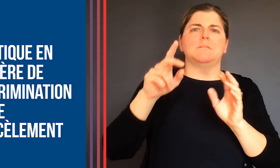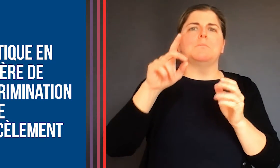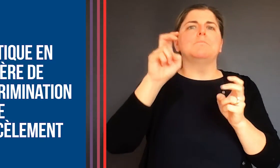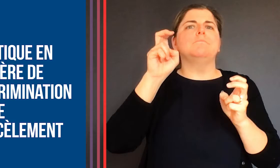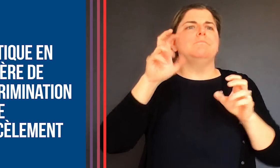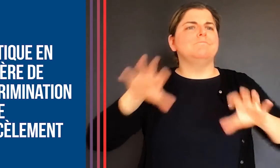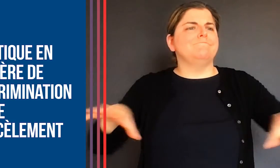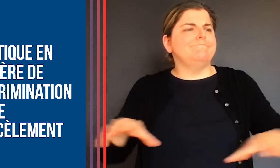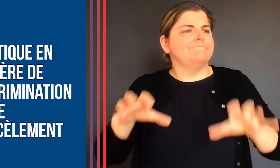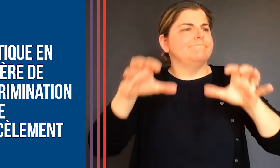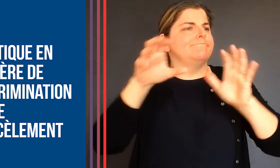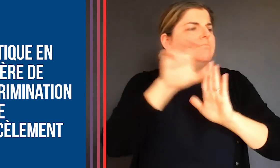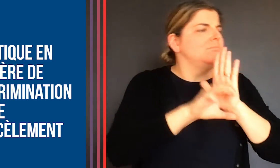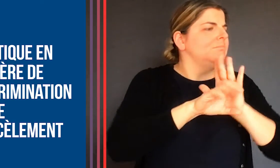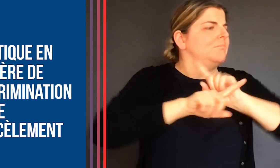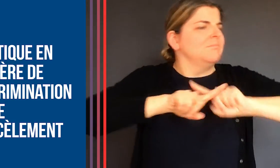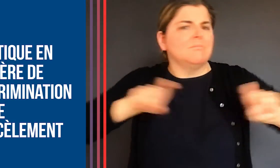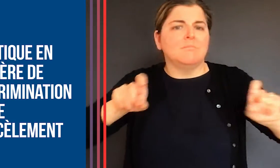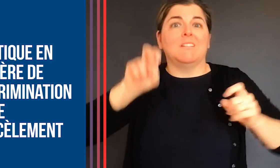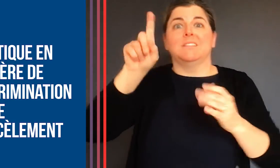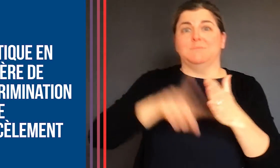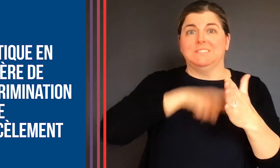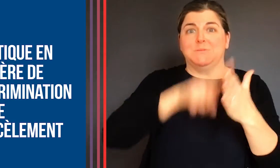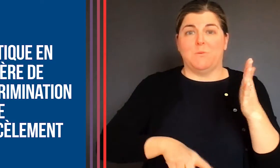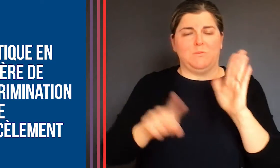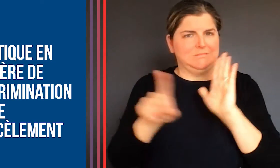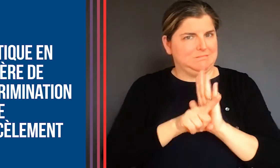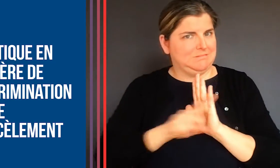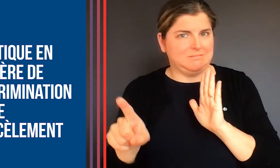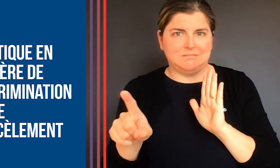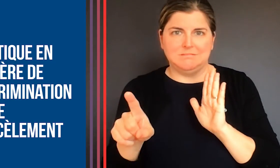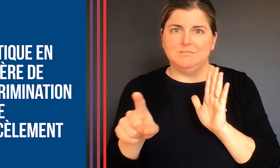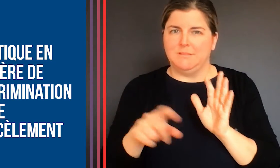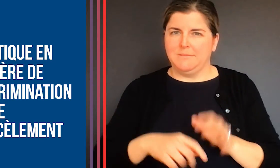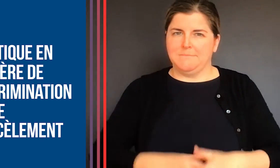les pratiques discriminatoires.